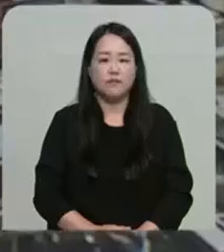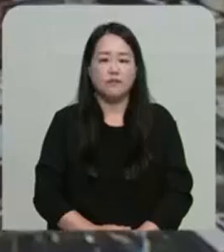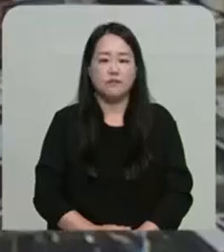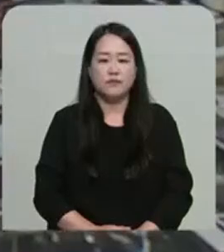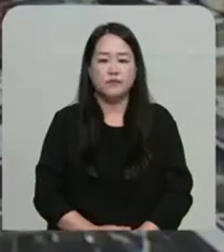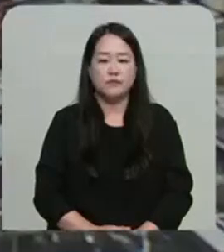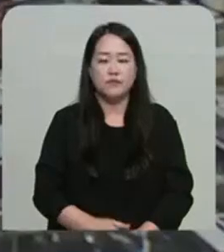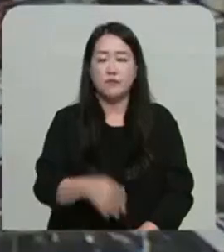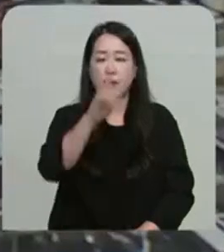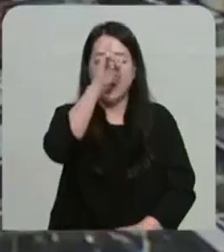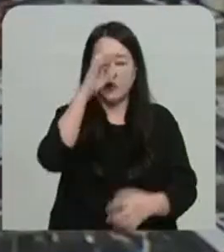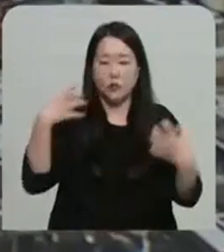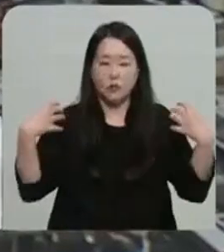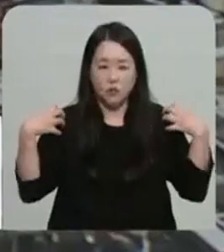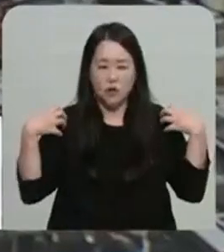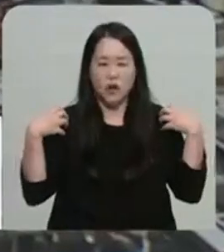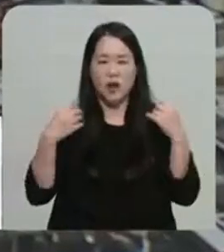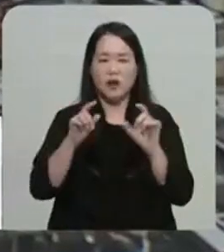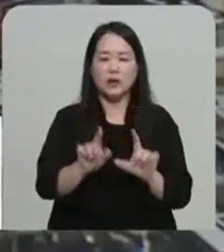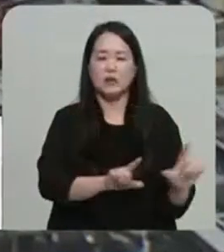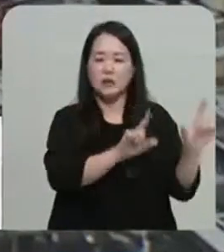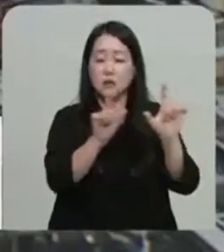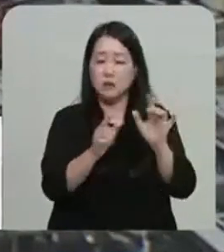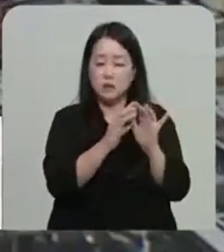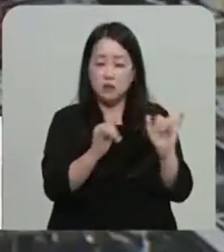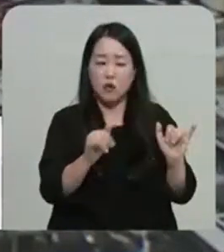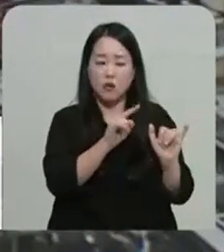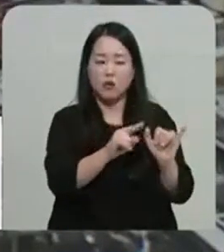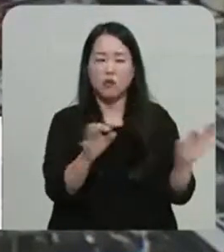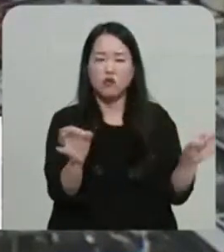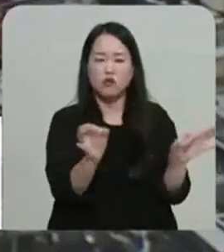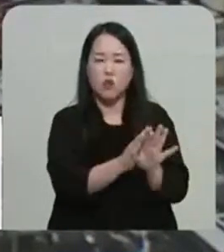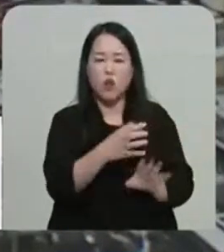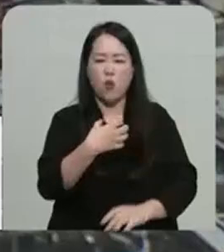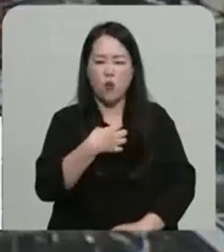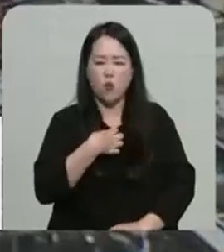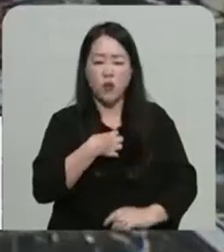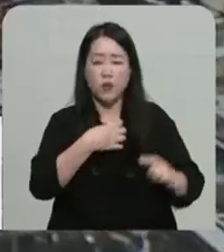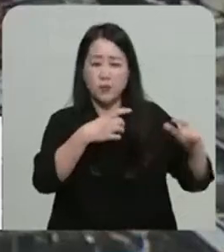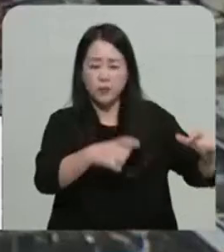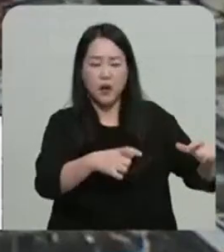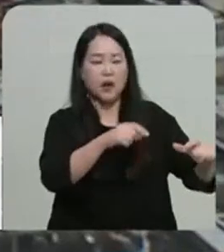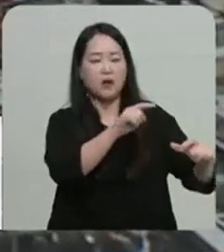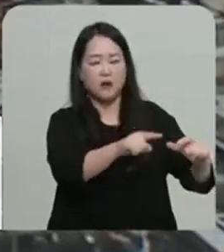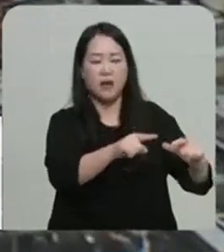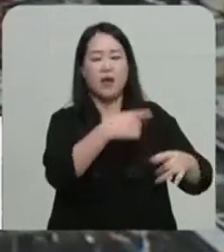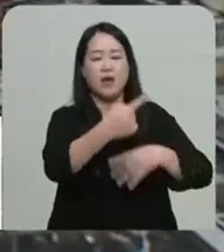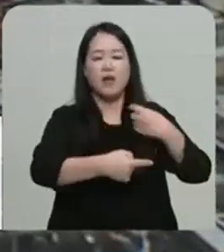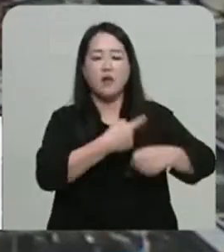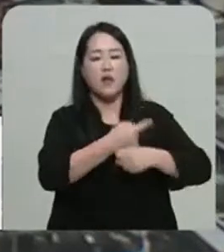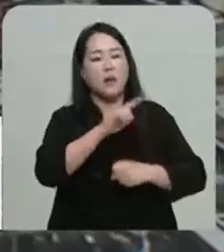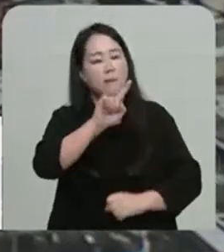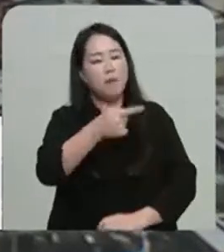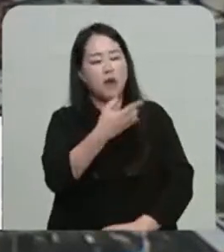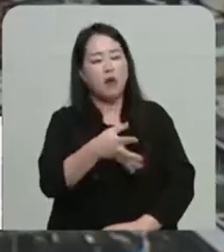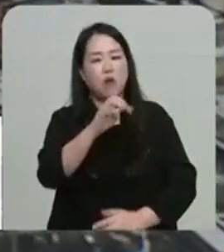정부가 인구 소멸 위기 지역을 대상으로 해마다 백억 원 안팎의 지방소멸 대응기금을 줍니다.